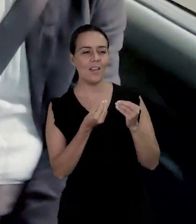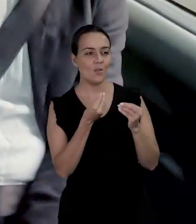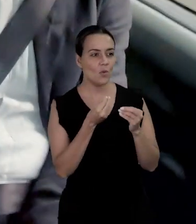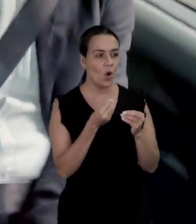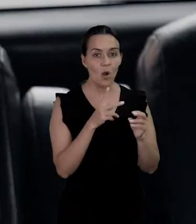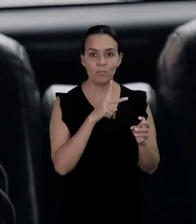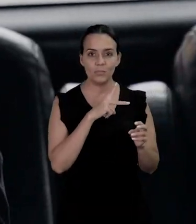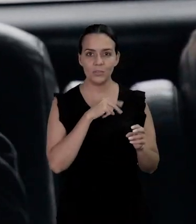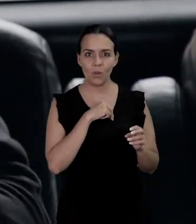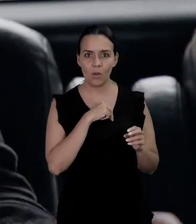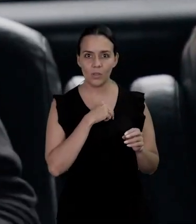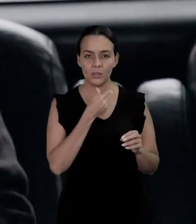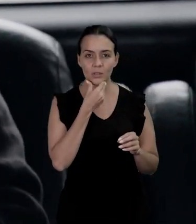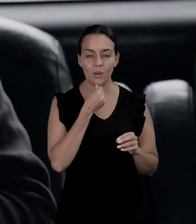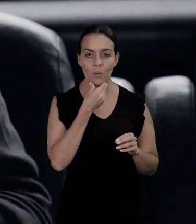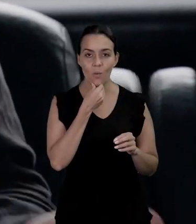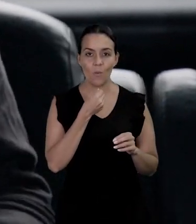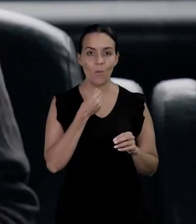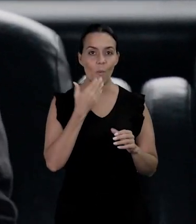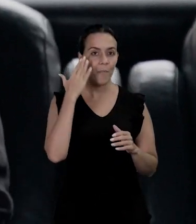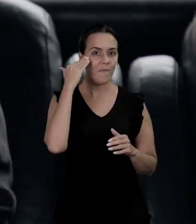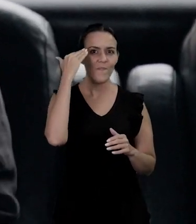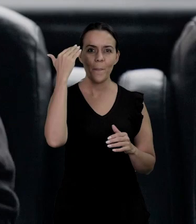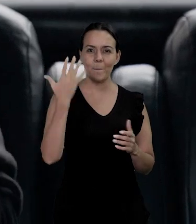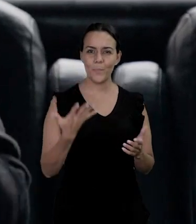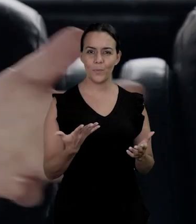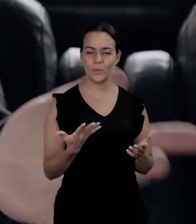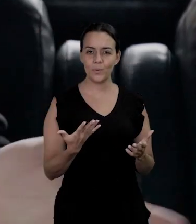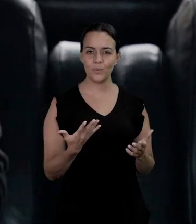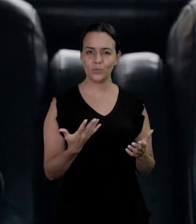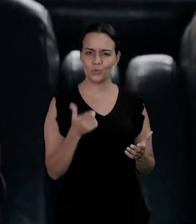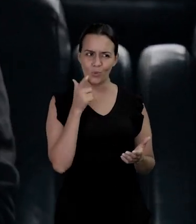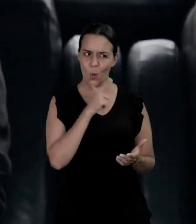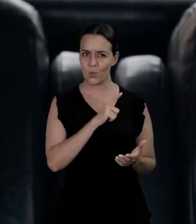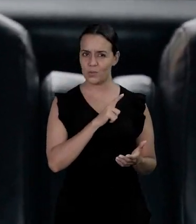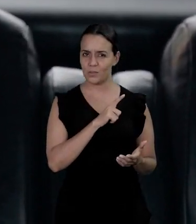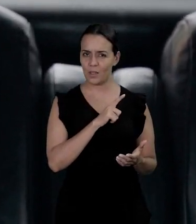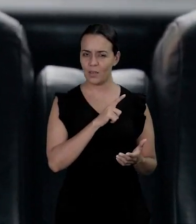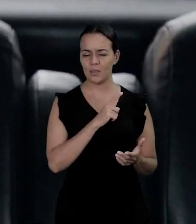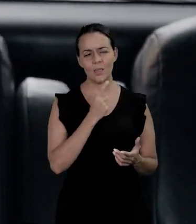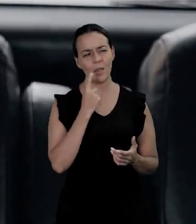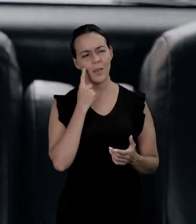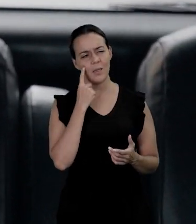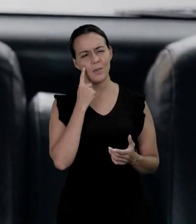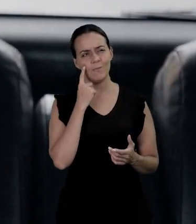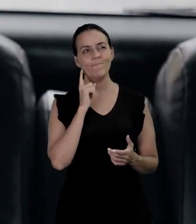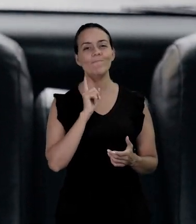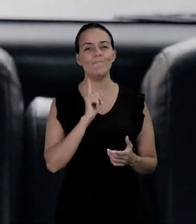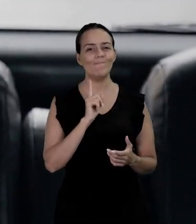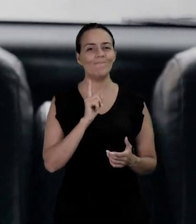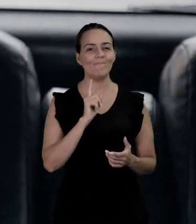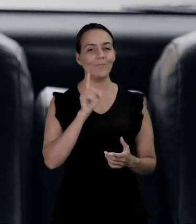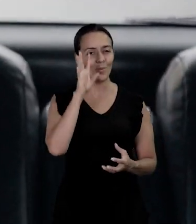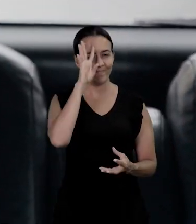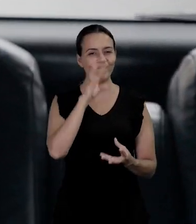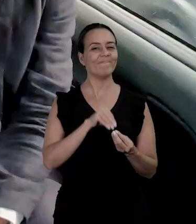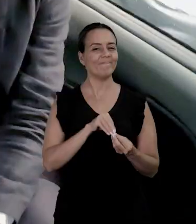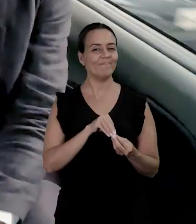que fase, um cara que fez tanta coisa, foi para tanta direção. Aí eu comecei a sacar